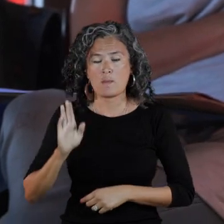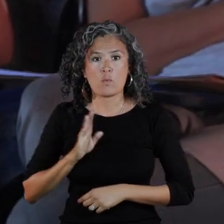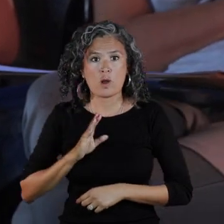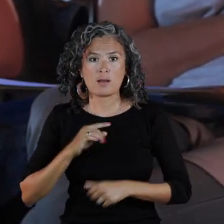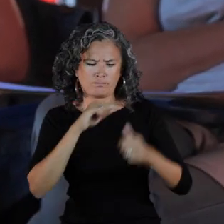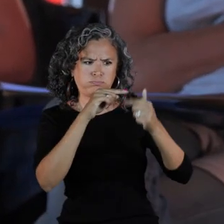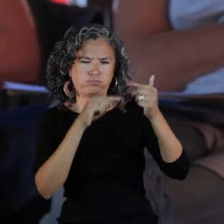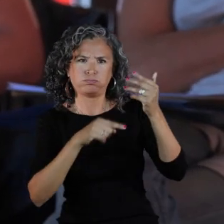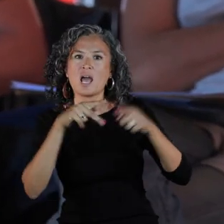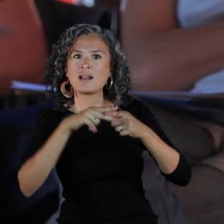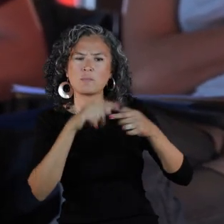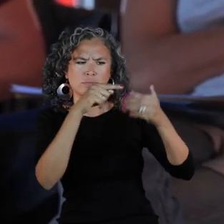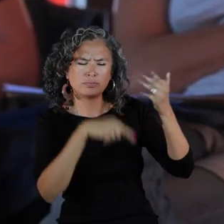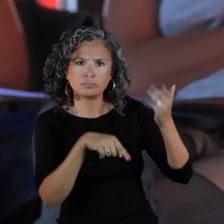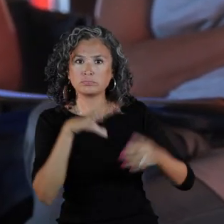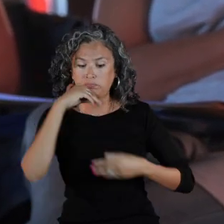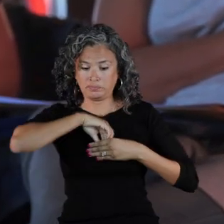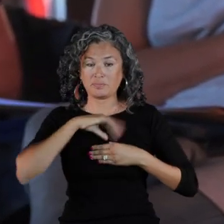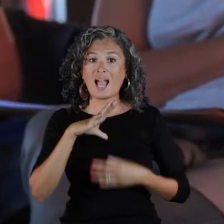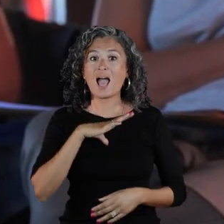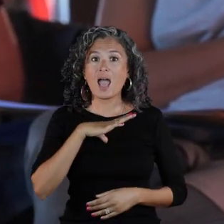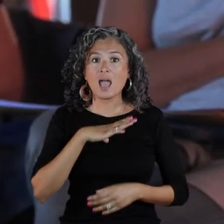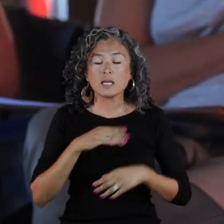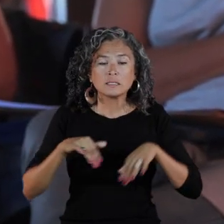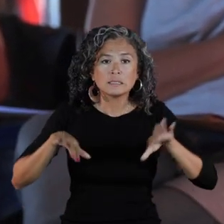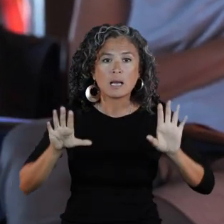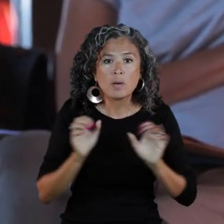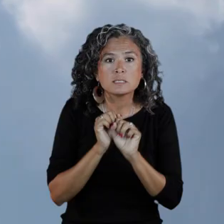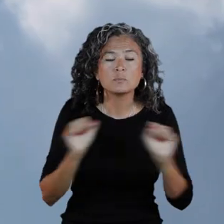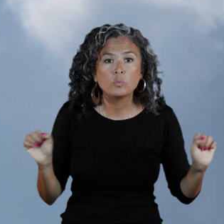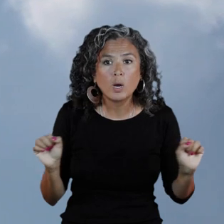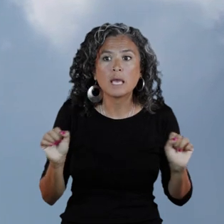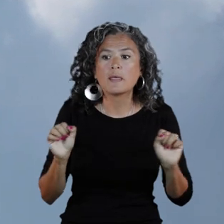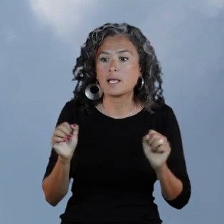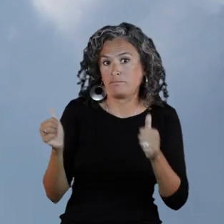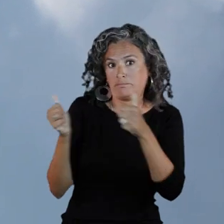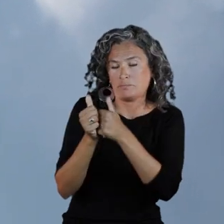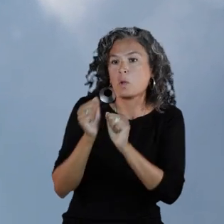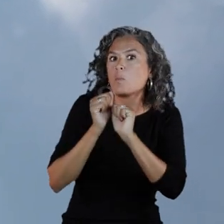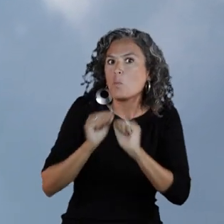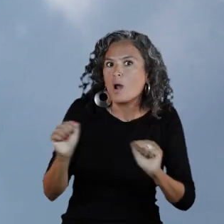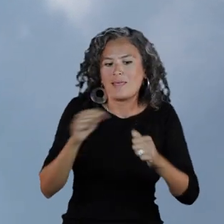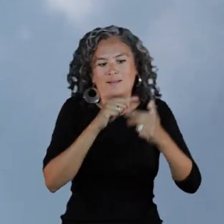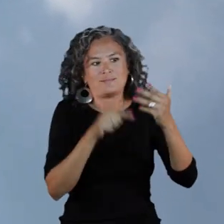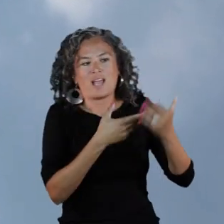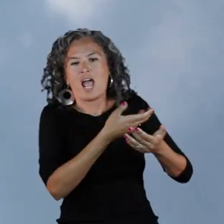Cuando el hombre y la mujer tienen esas habilidades quizá van a tener la capacidad